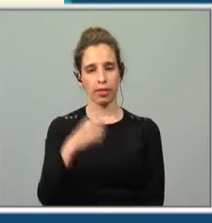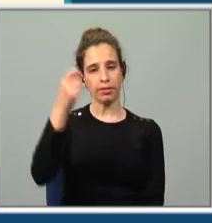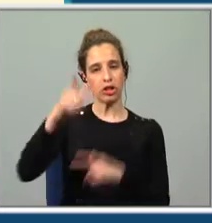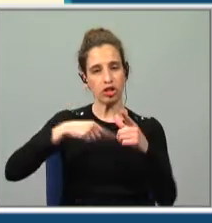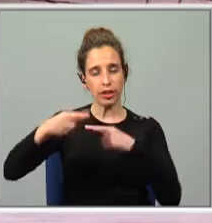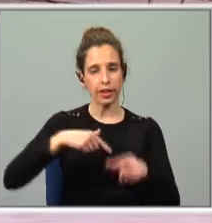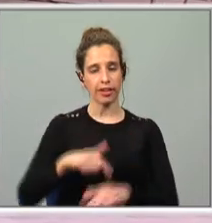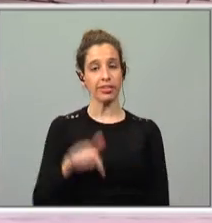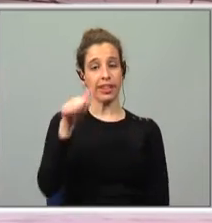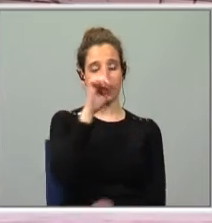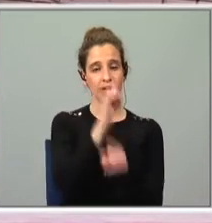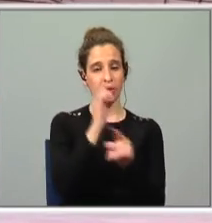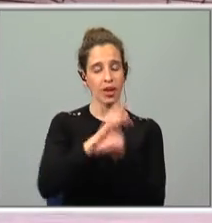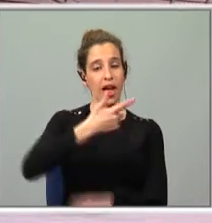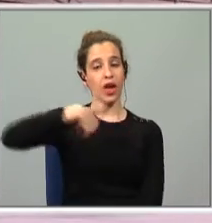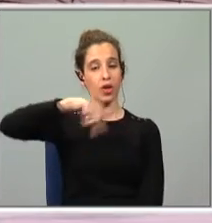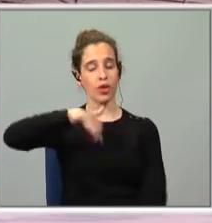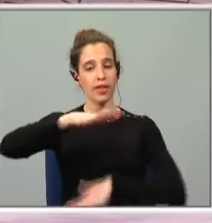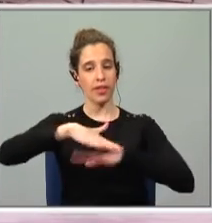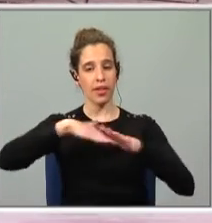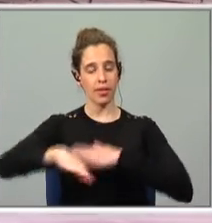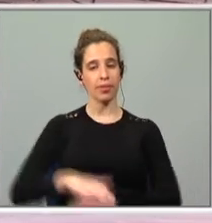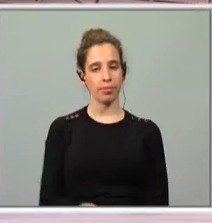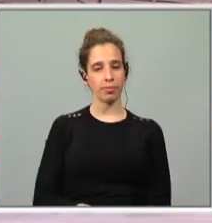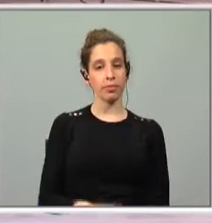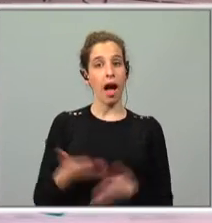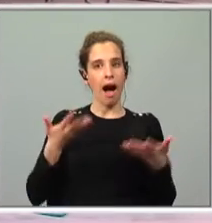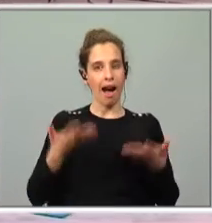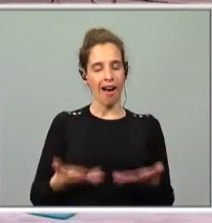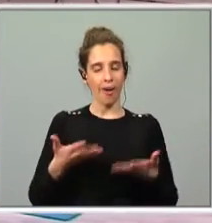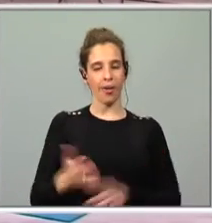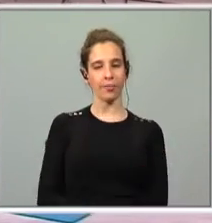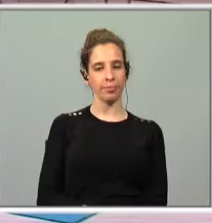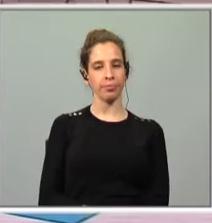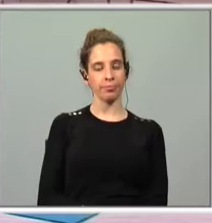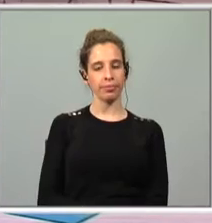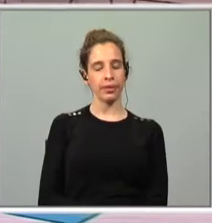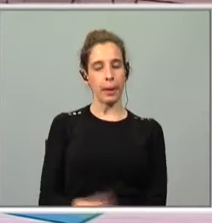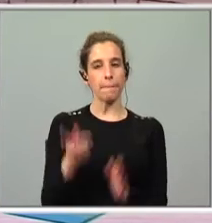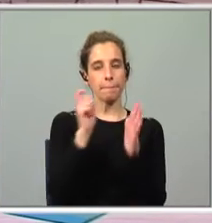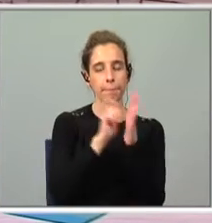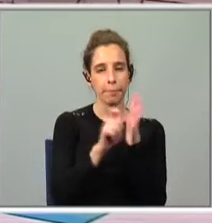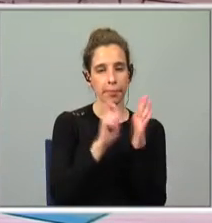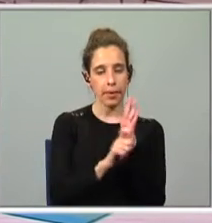bom e é isso mesmo que nós vamos fazer já de seguida para escrevermos temos que 很好，這就是我們要做的現在寫我們必須